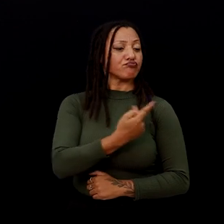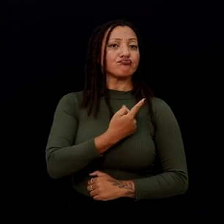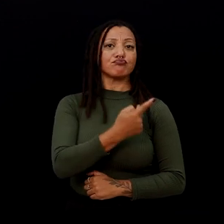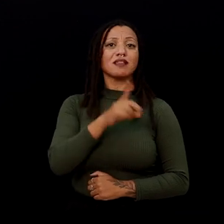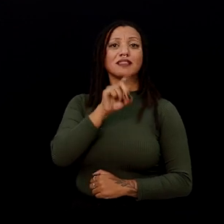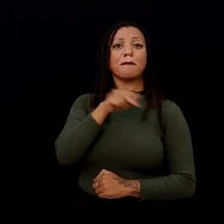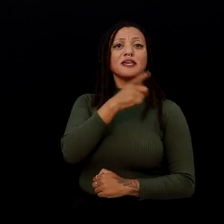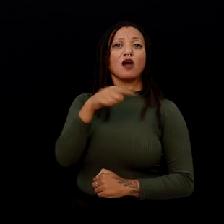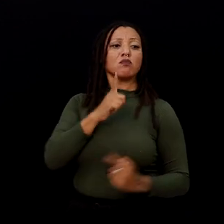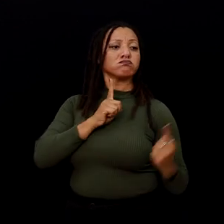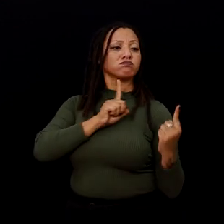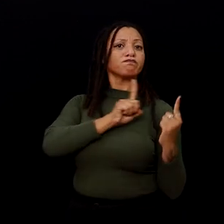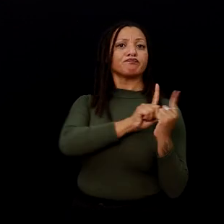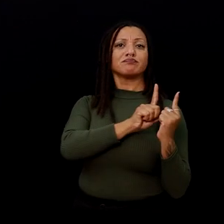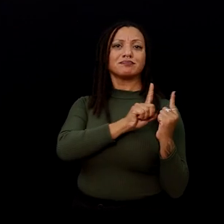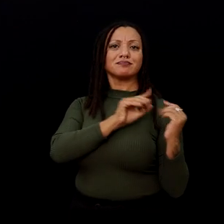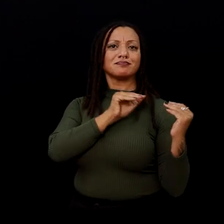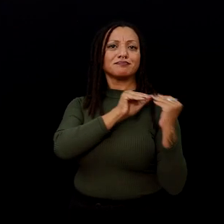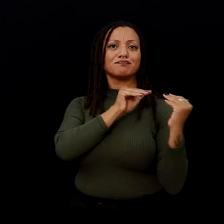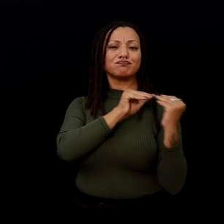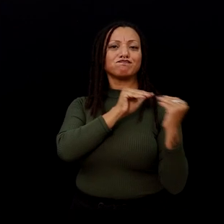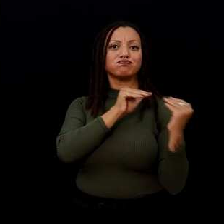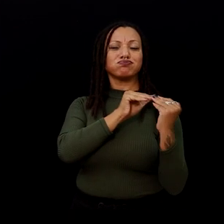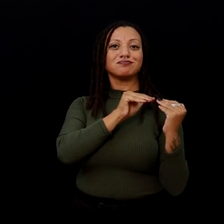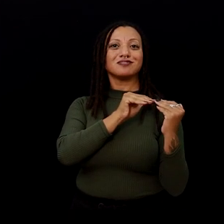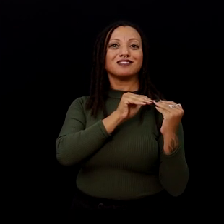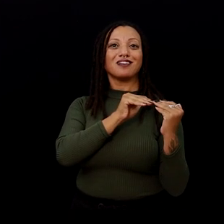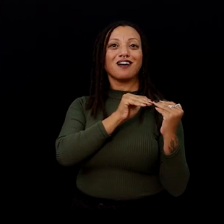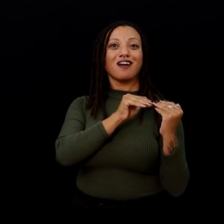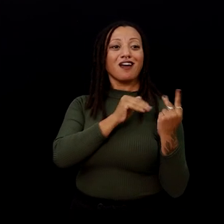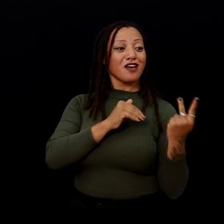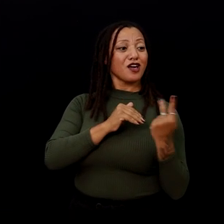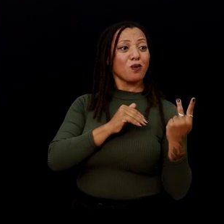por conta da classe que eles tinham. Acho que é a classe que ele critica muito,